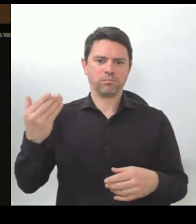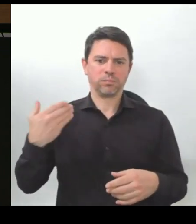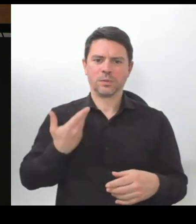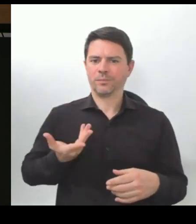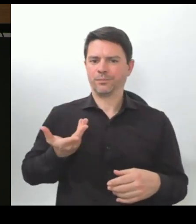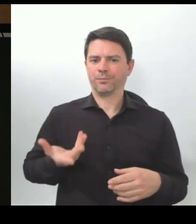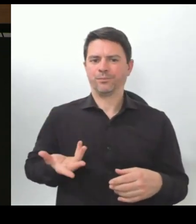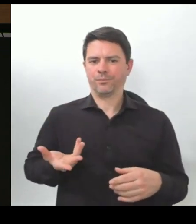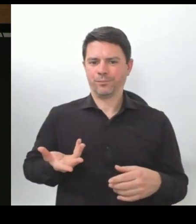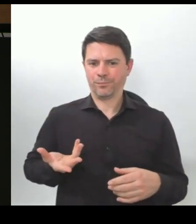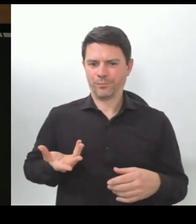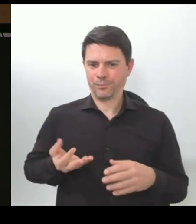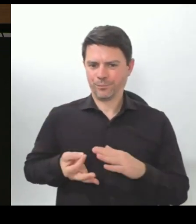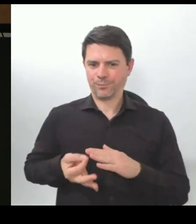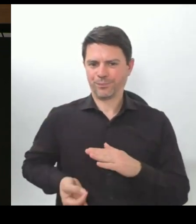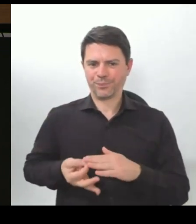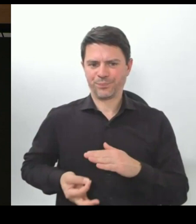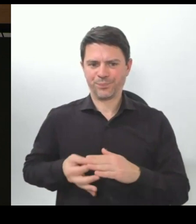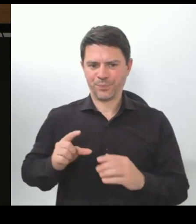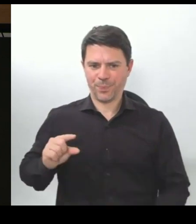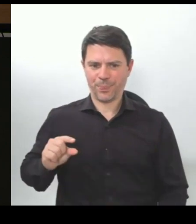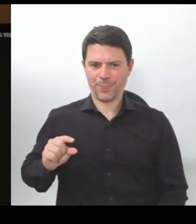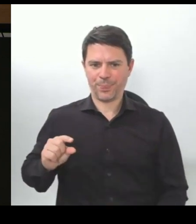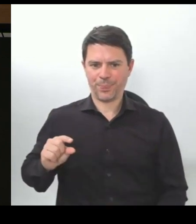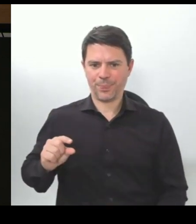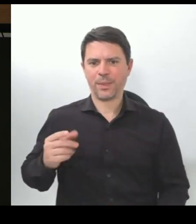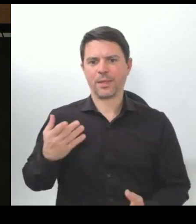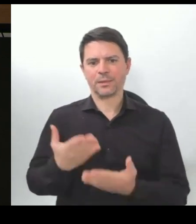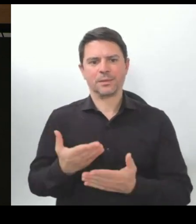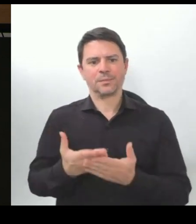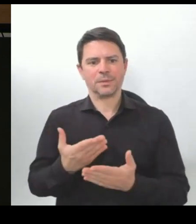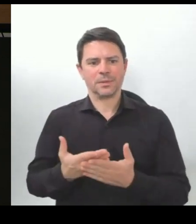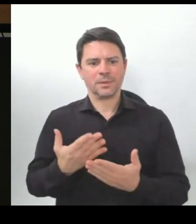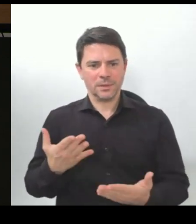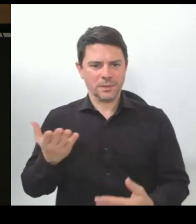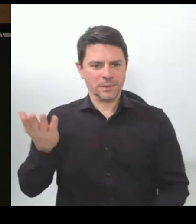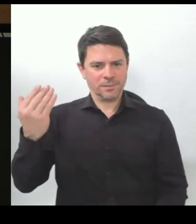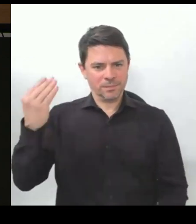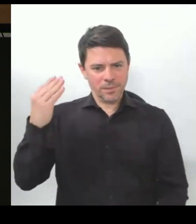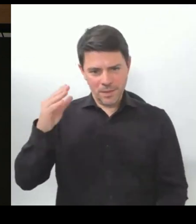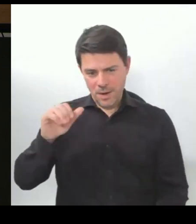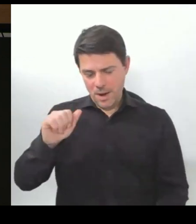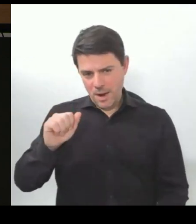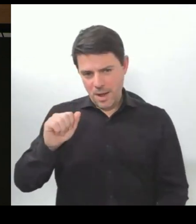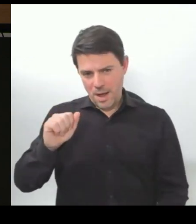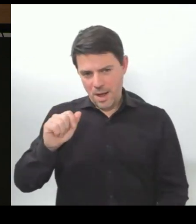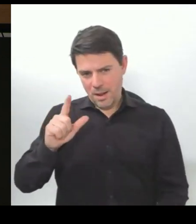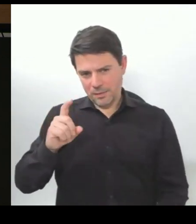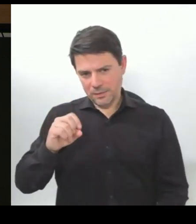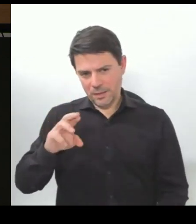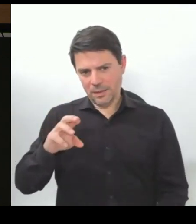Wer nämlich hält den Kopf hin, wenn zum Beispiel Silvester eine Art Bürgerkrieg